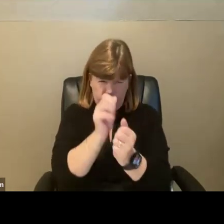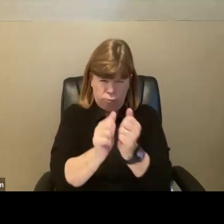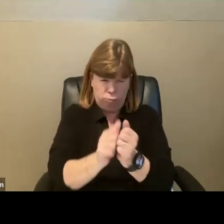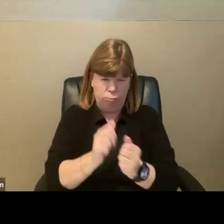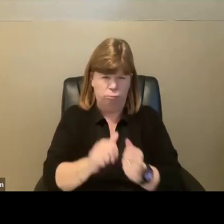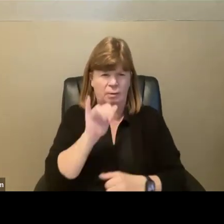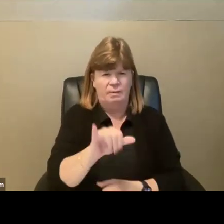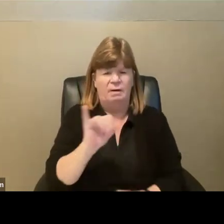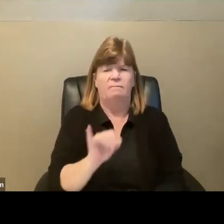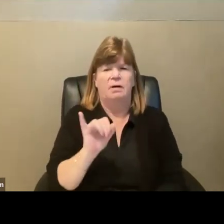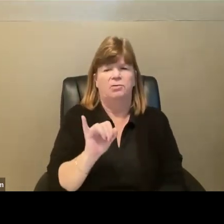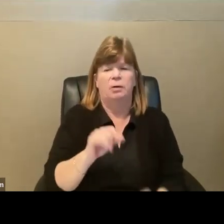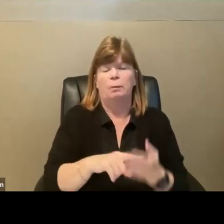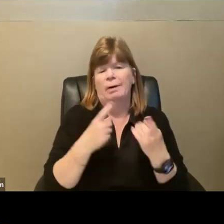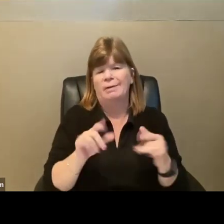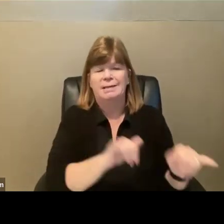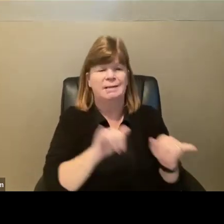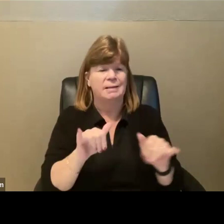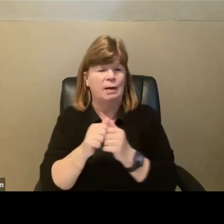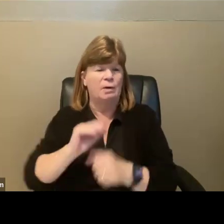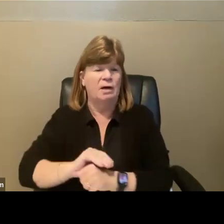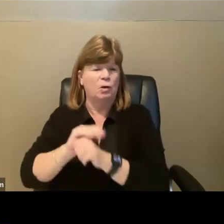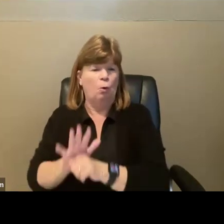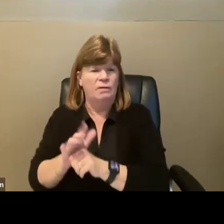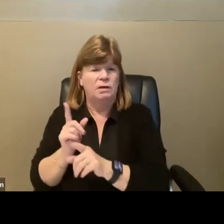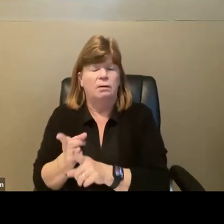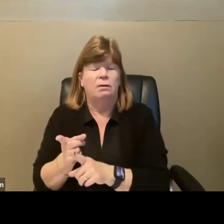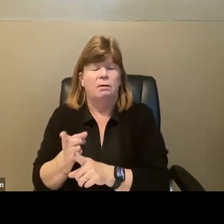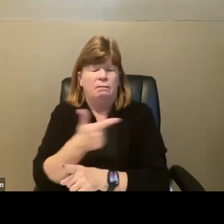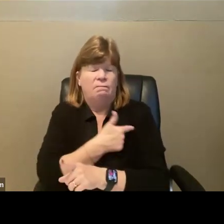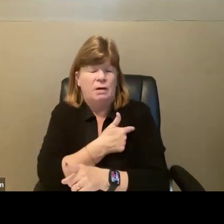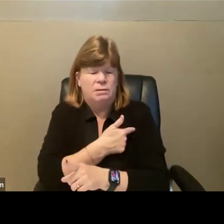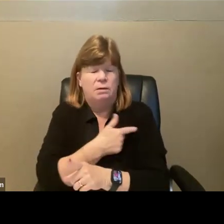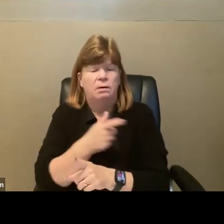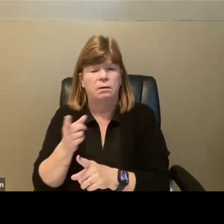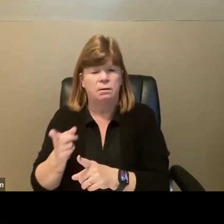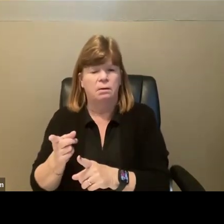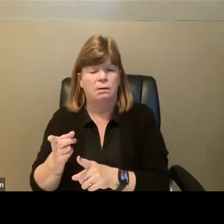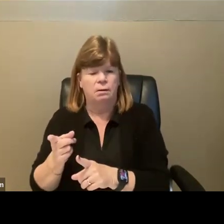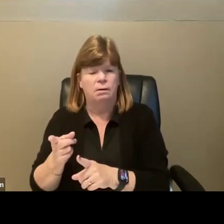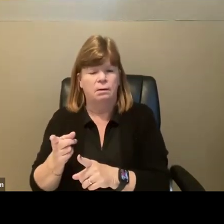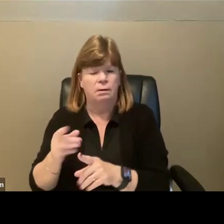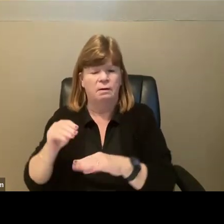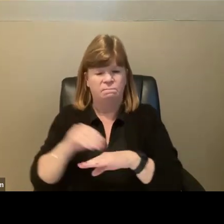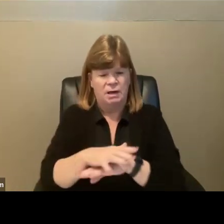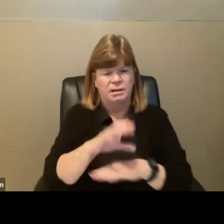La forma en que lo hace, es como con la vacuna COVID, afecta la célula de la infección.